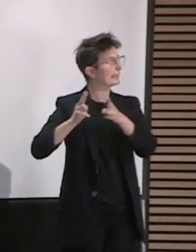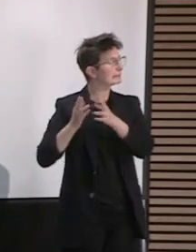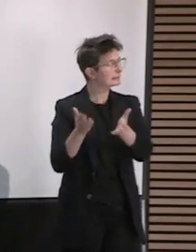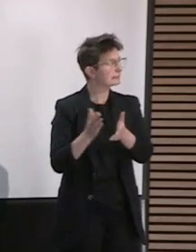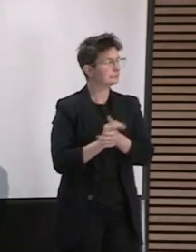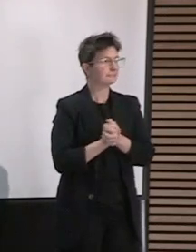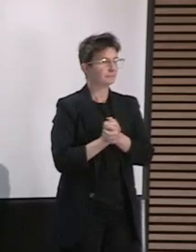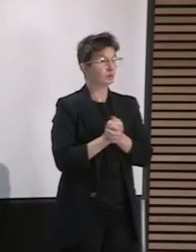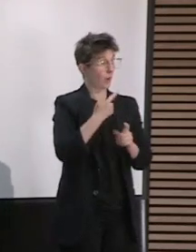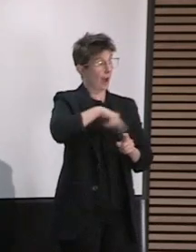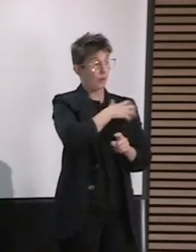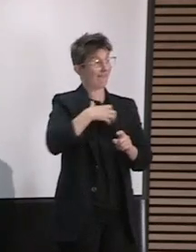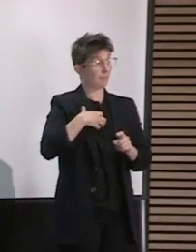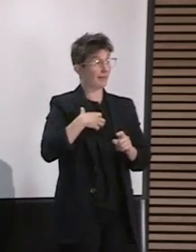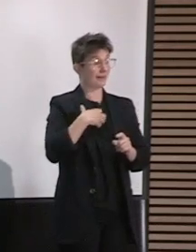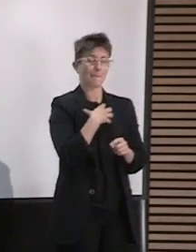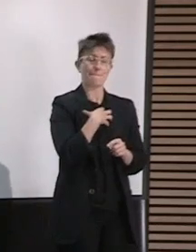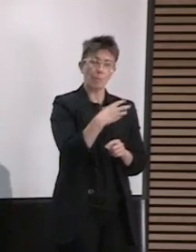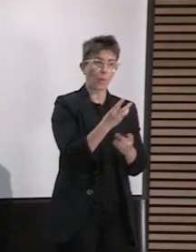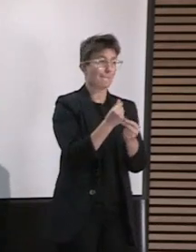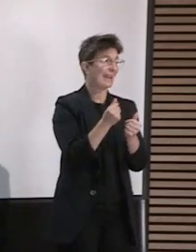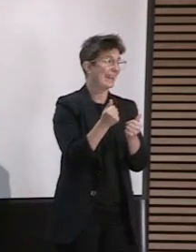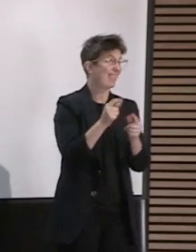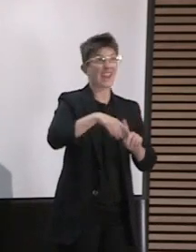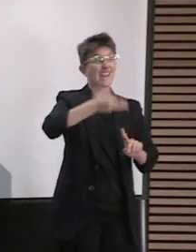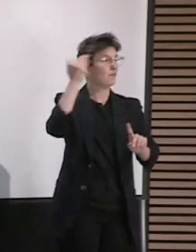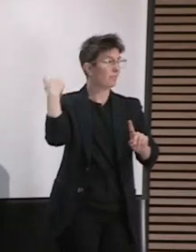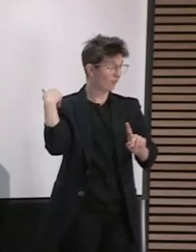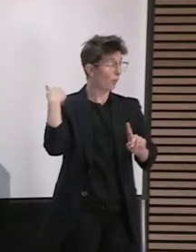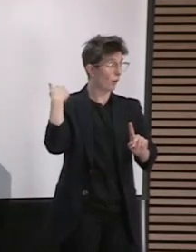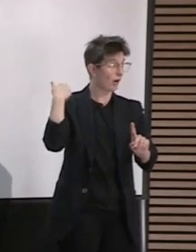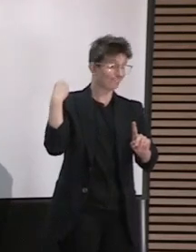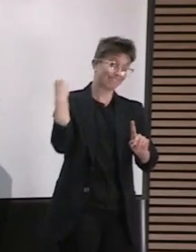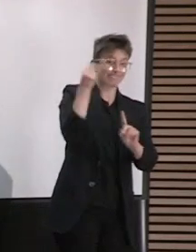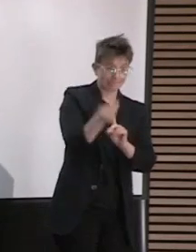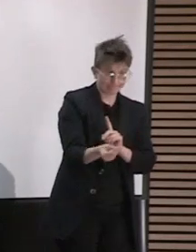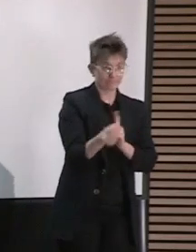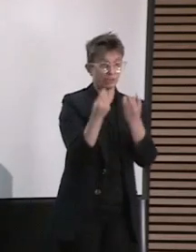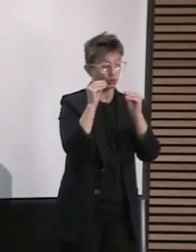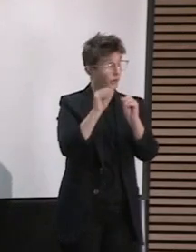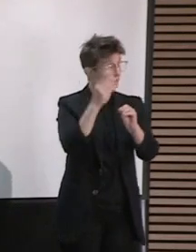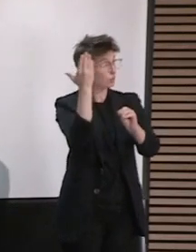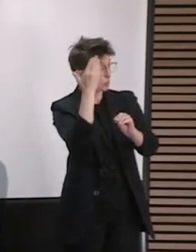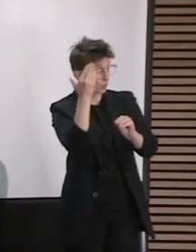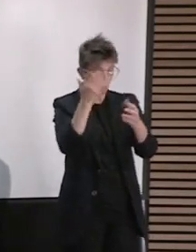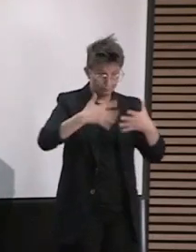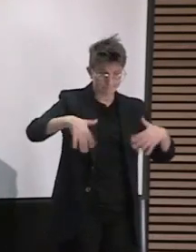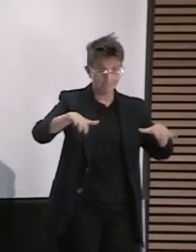taima i haere mo enei take huri noa i te tiakitanga. E harikoa ana ahau ki te tu ki te taha o te pukapuka a tenei Kawanatanga o he maha ake nga moni ka